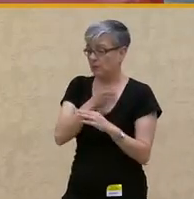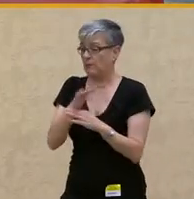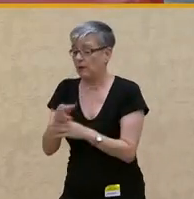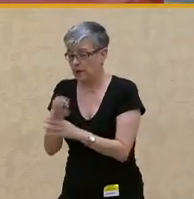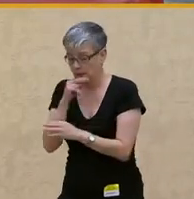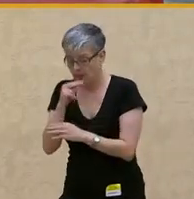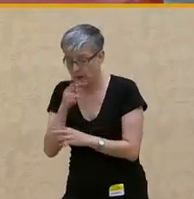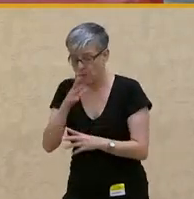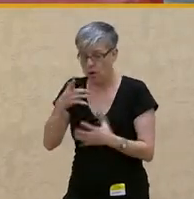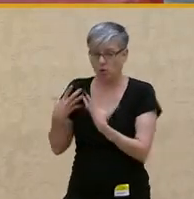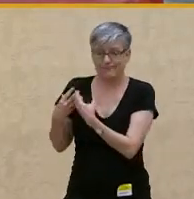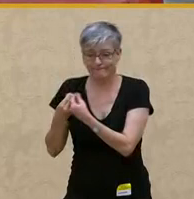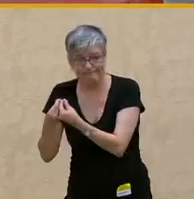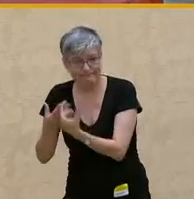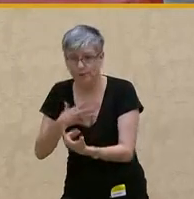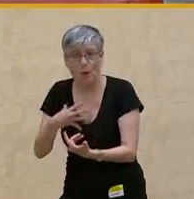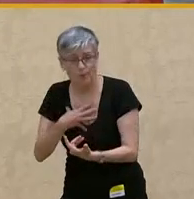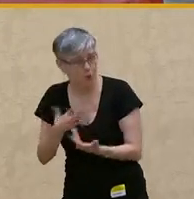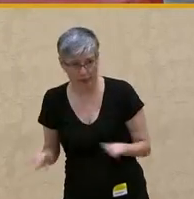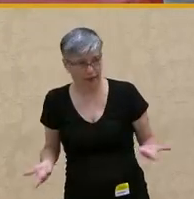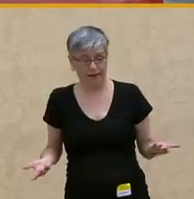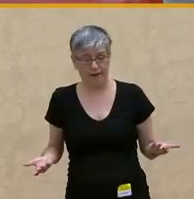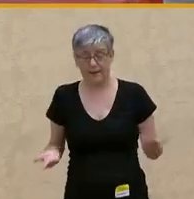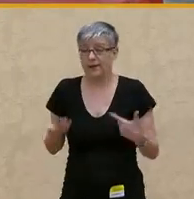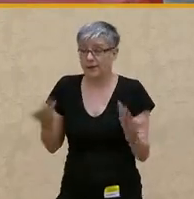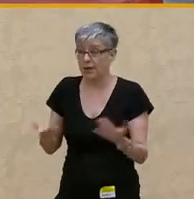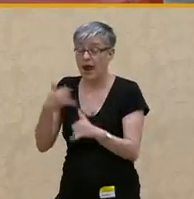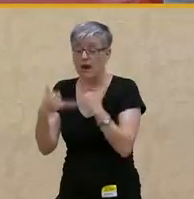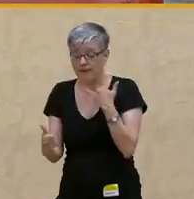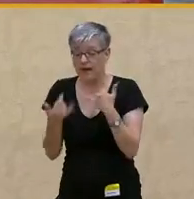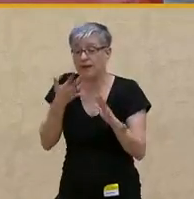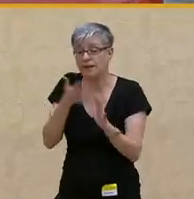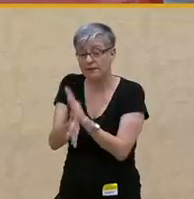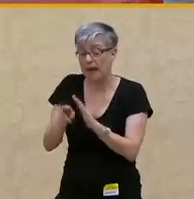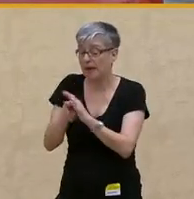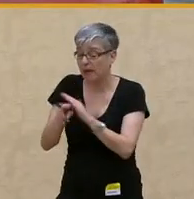nadie que les acompañe para llegar al baño. Algo tan maravilloso como eso requiere políticas.